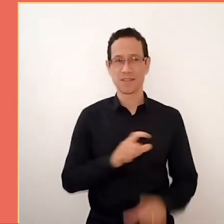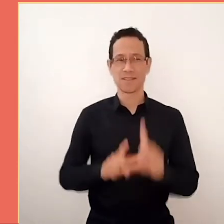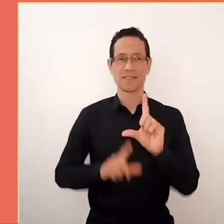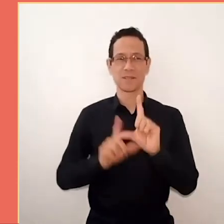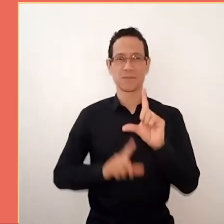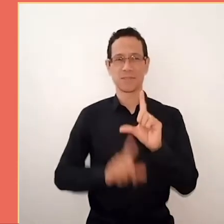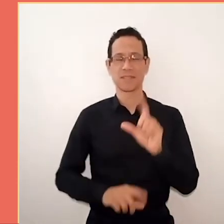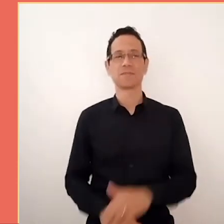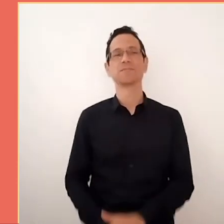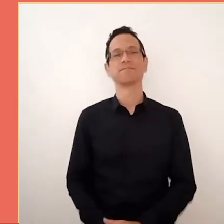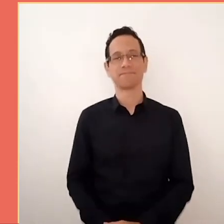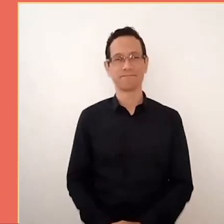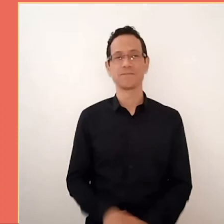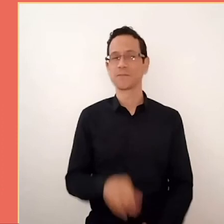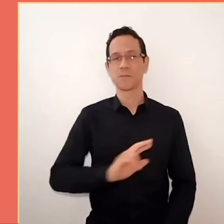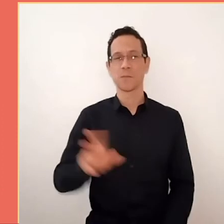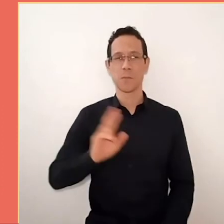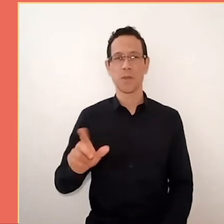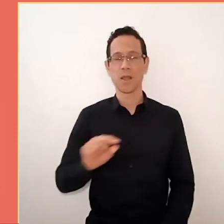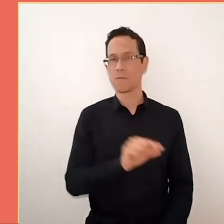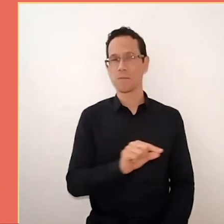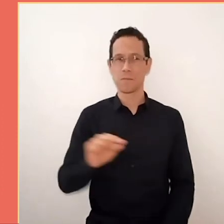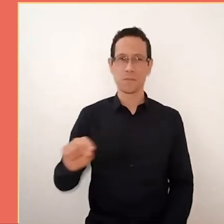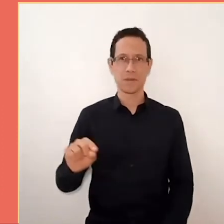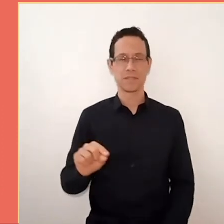Não pelos livros, pela literatura.